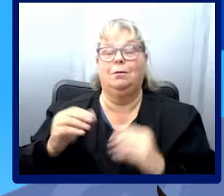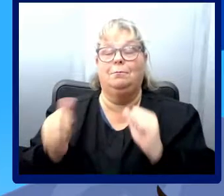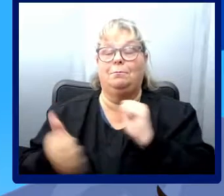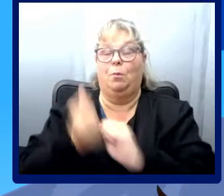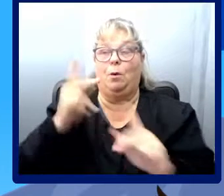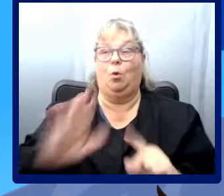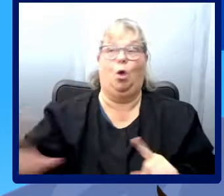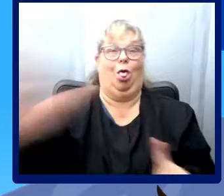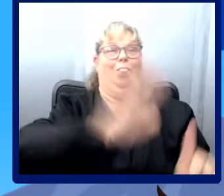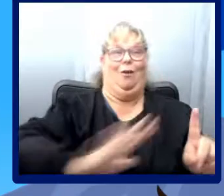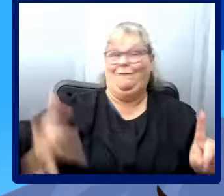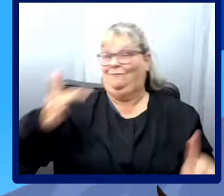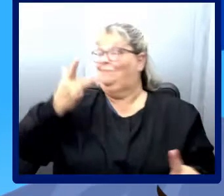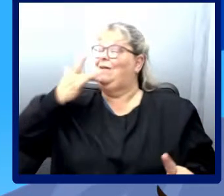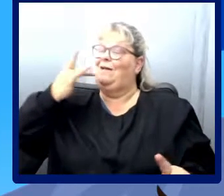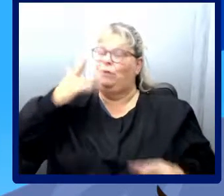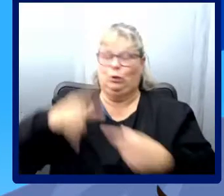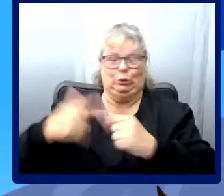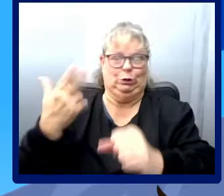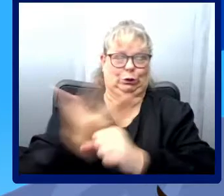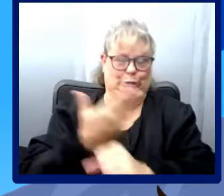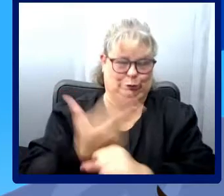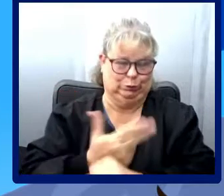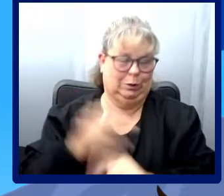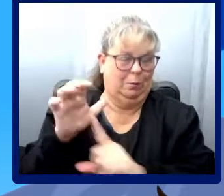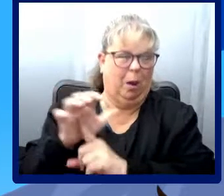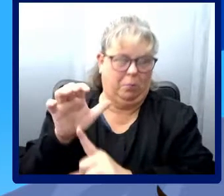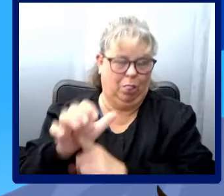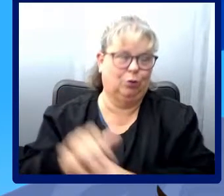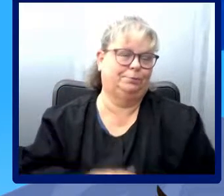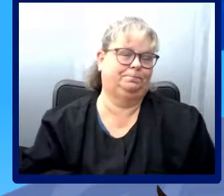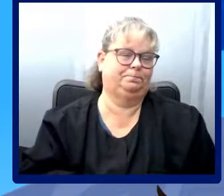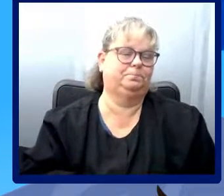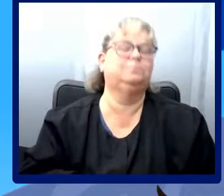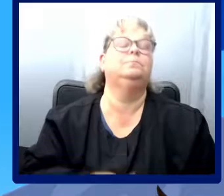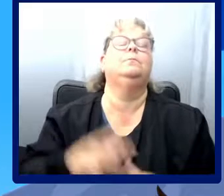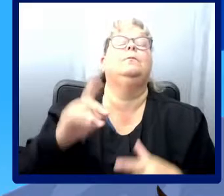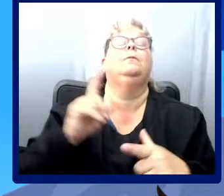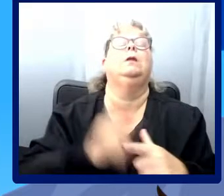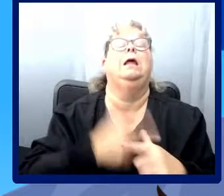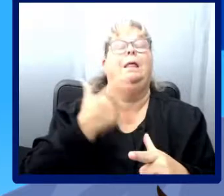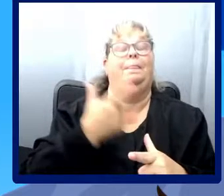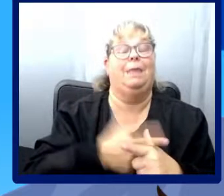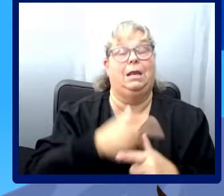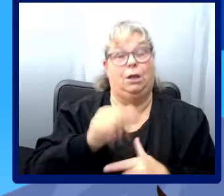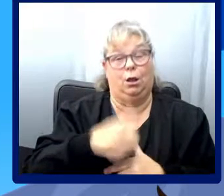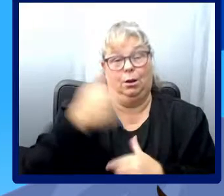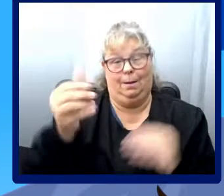los administradores y todos los que trabajan en Salesforce. En las siguientes versiones, los flujos han recibido